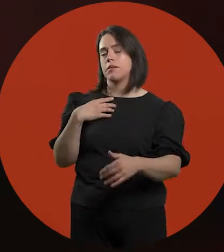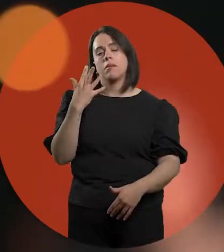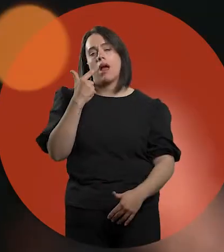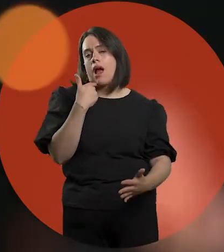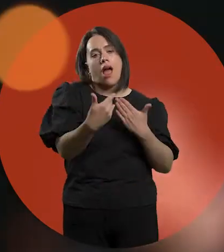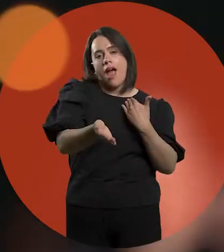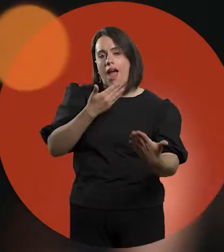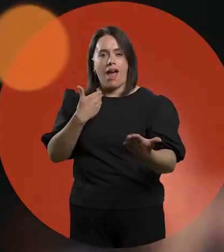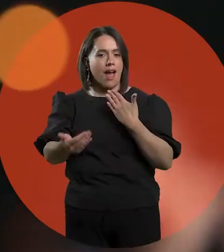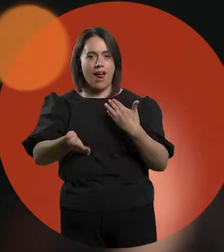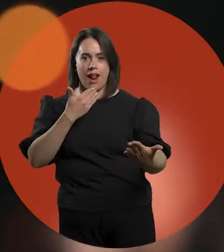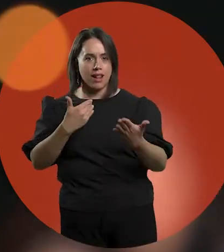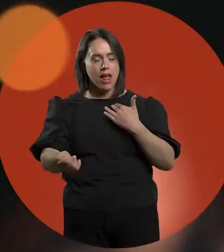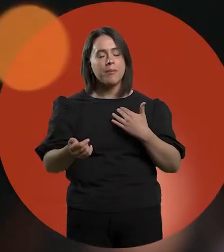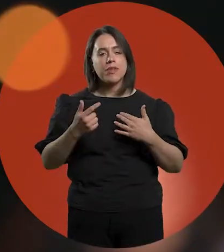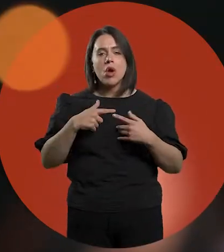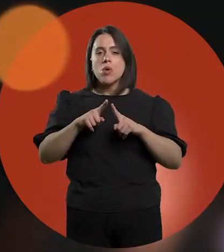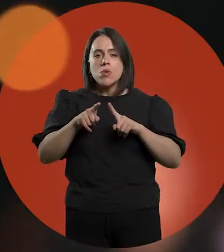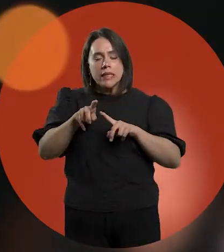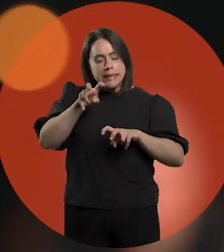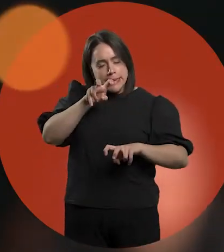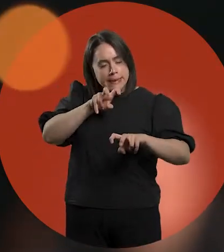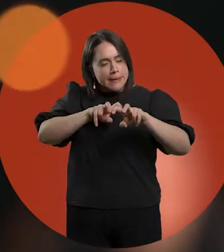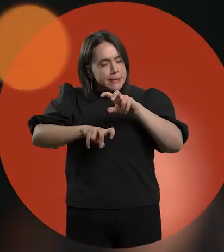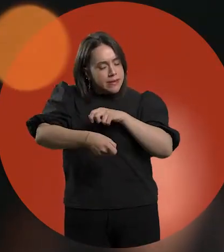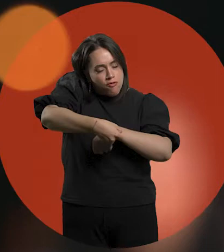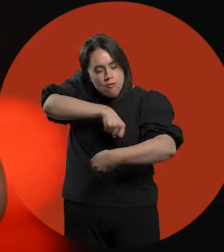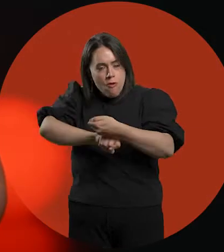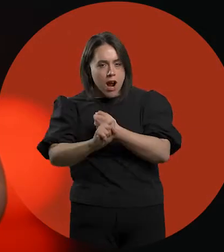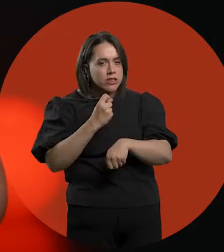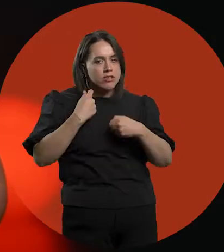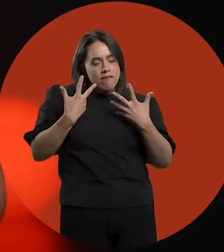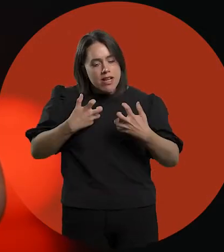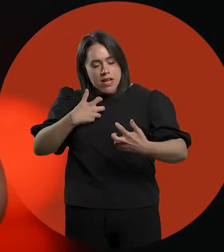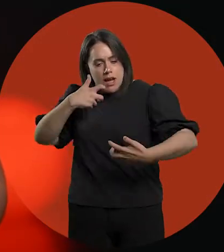Traté de exprimir lo más posible justamente eso,